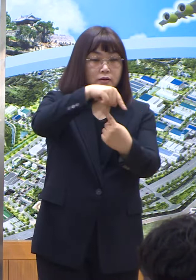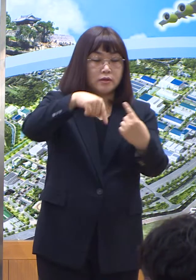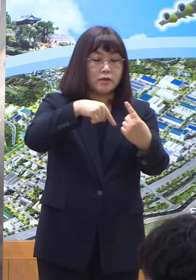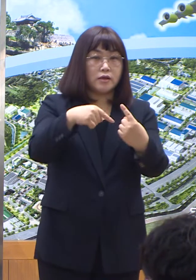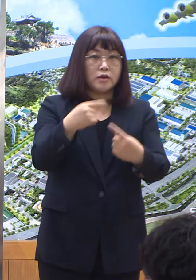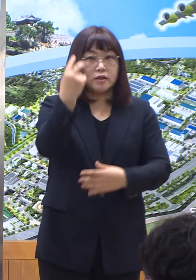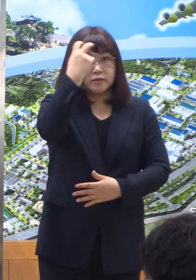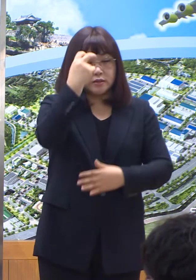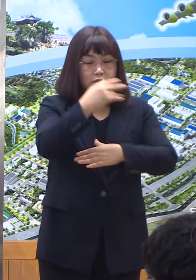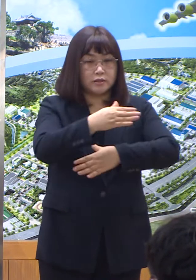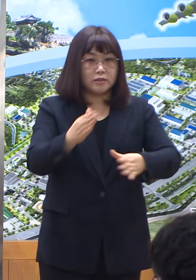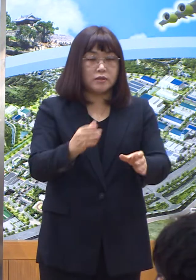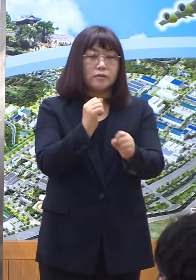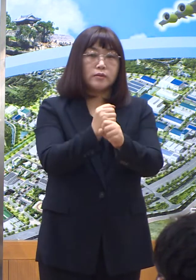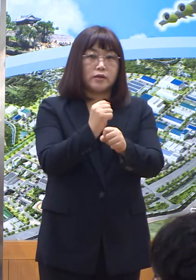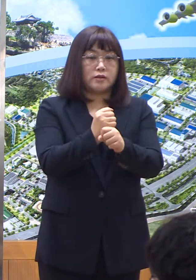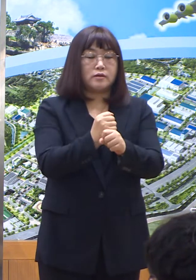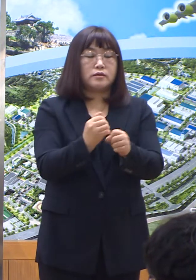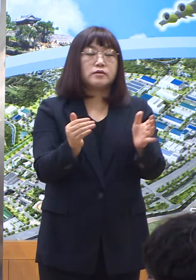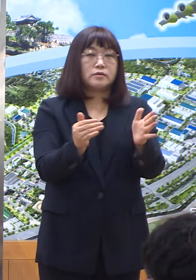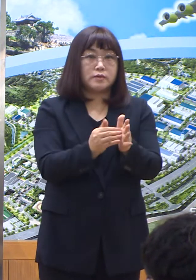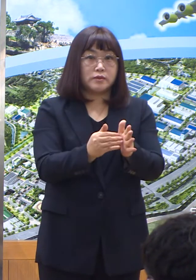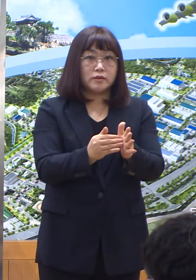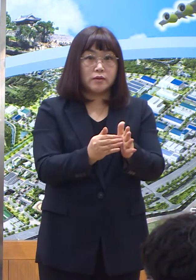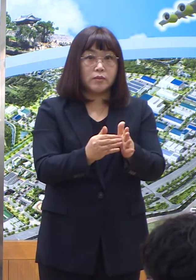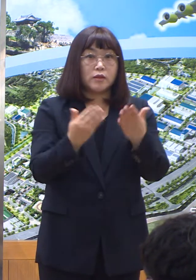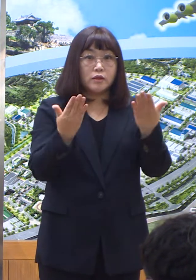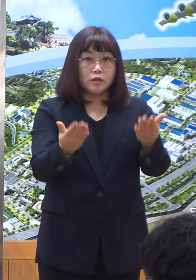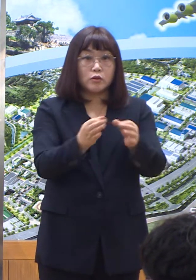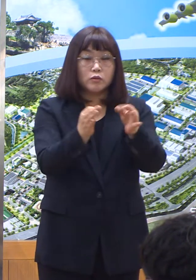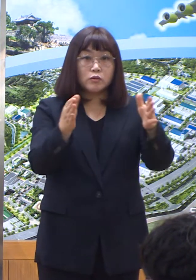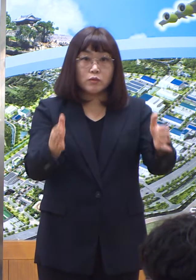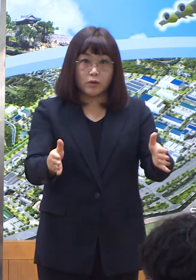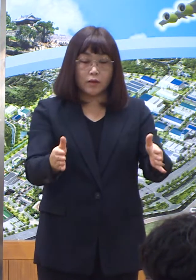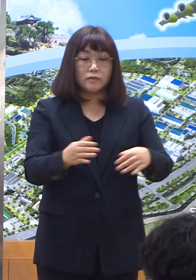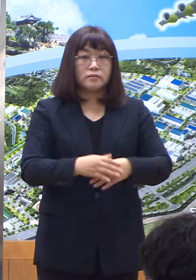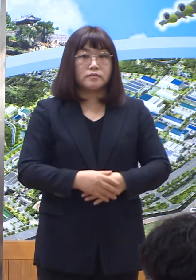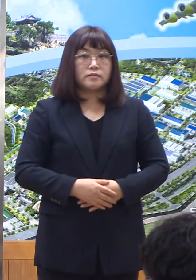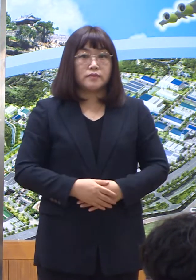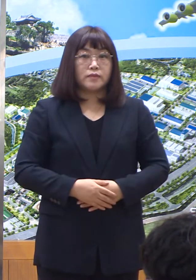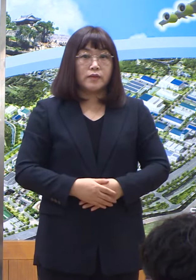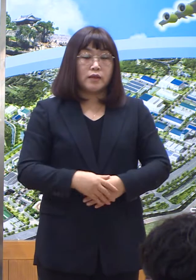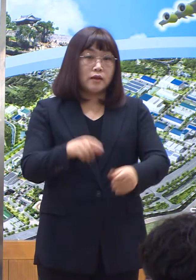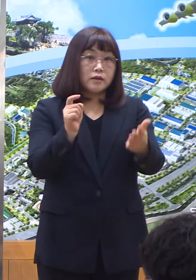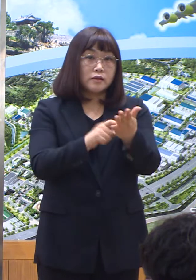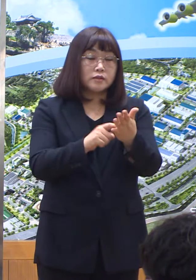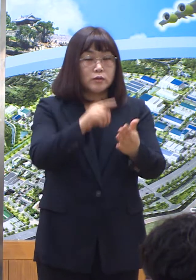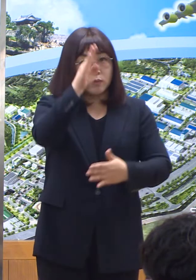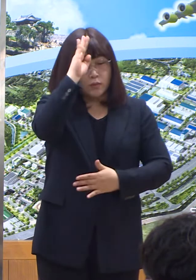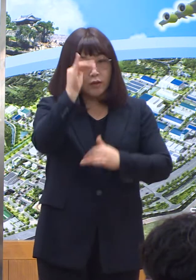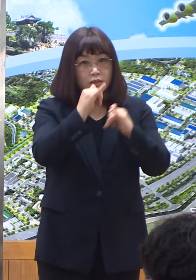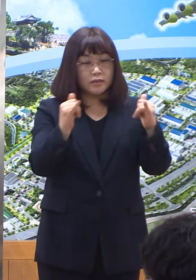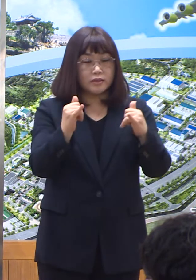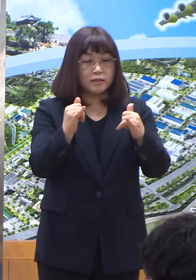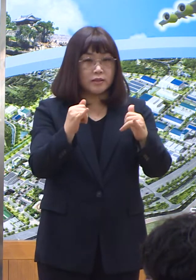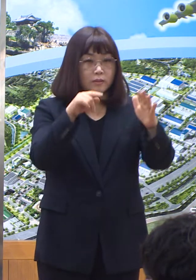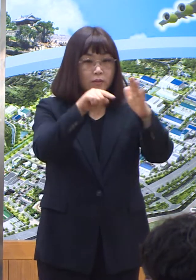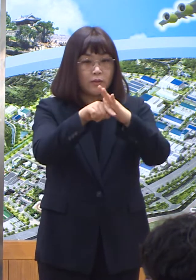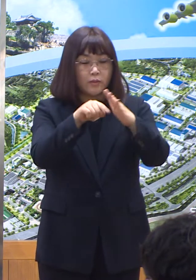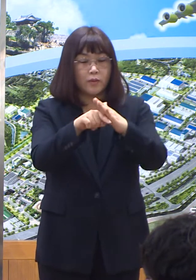최소화하겠습니다. 연휴 중 응급환자 진료가 가능하도록 보건소에